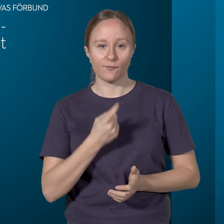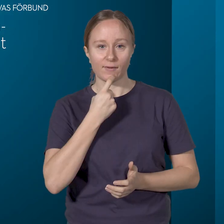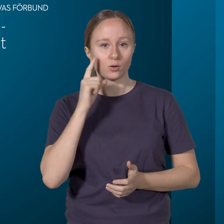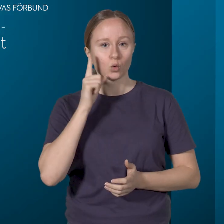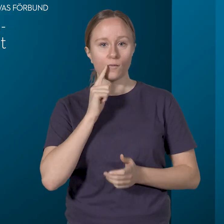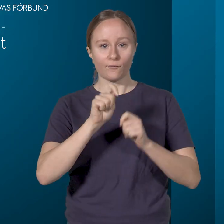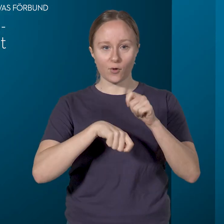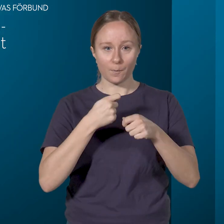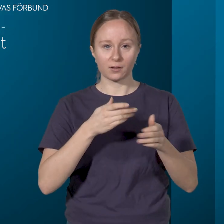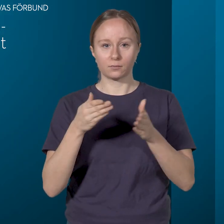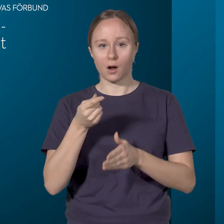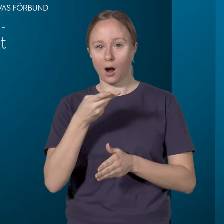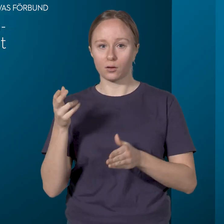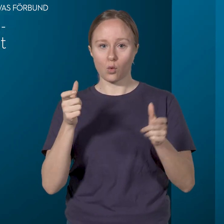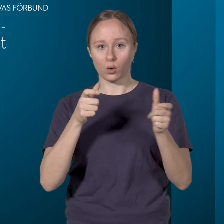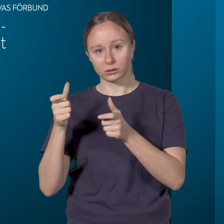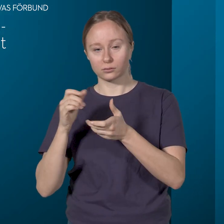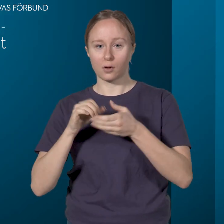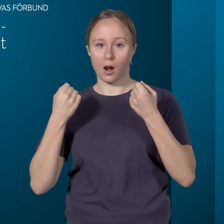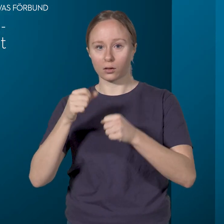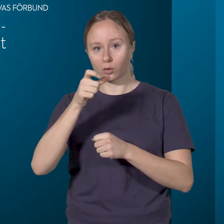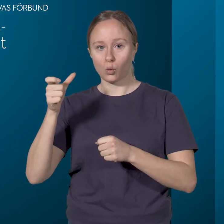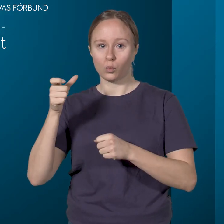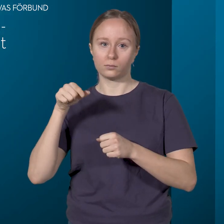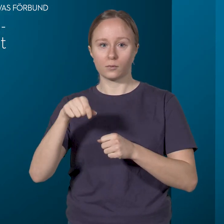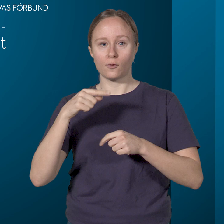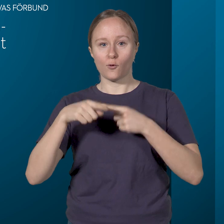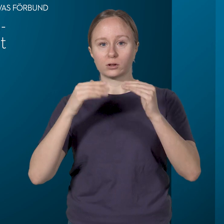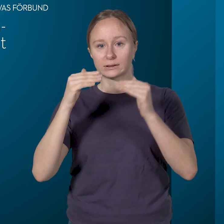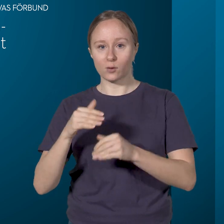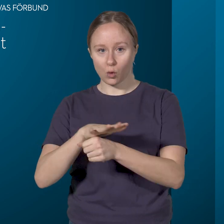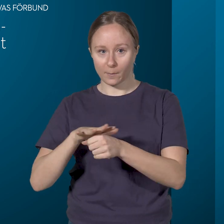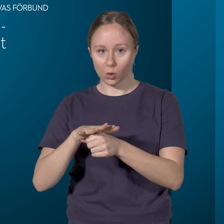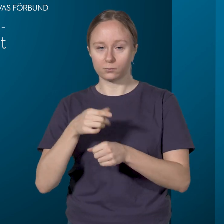Finlands Dövas Förbund samt andra intresseorganisationer - och aktörer inom funktionsnedsättningsområdet -